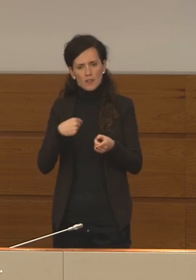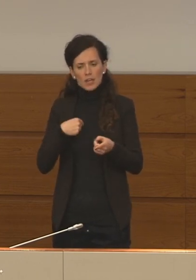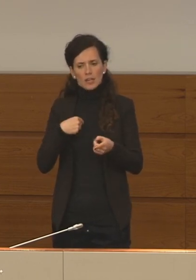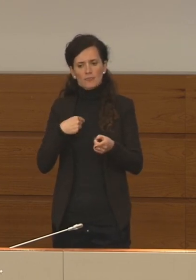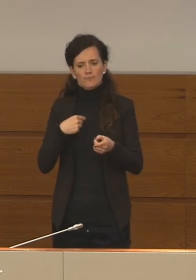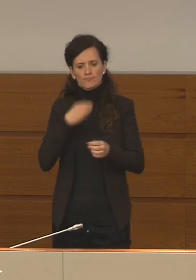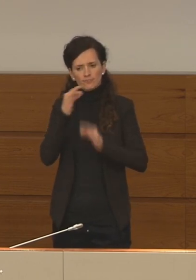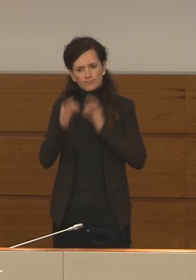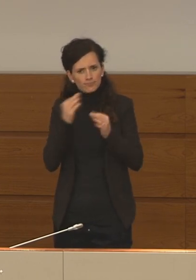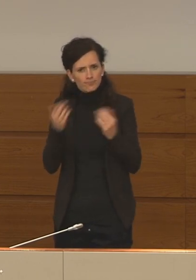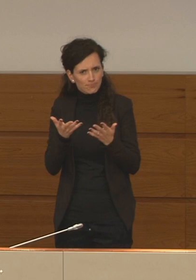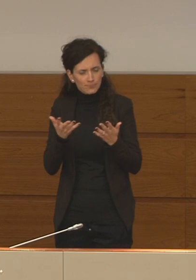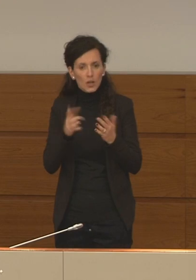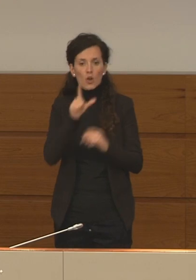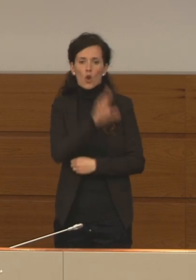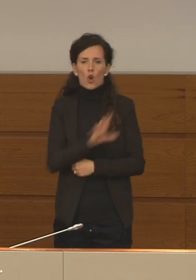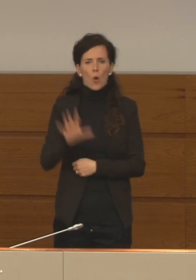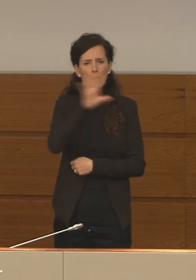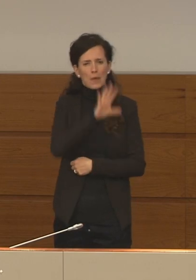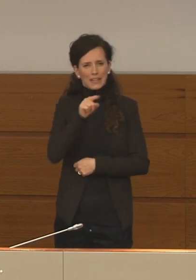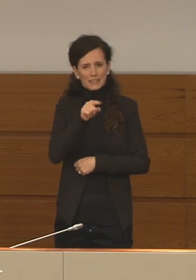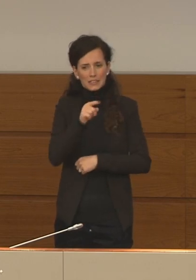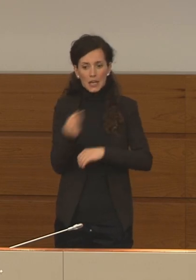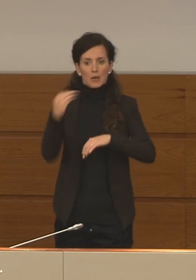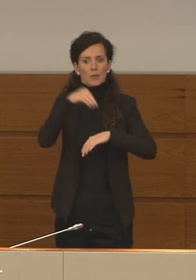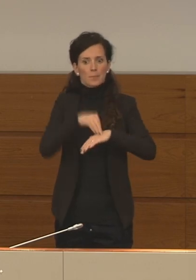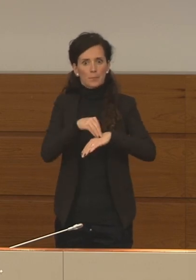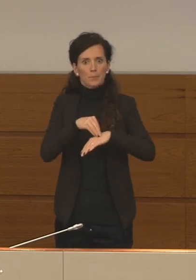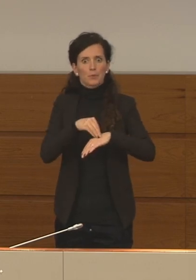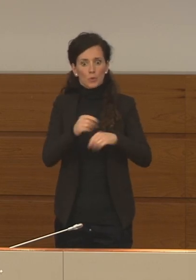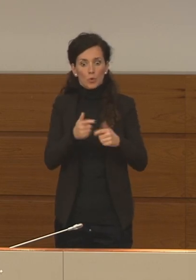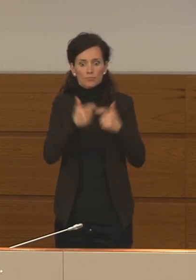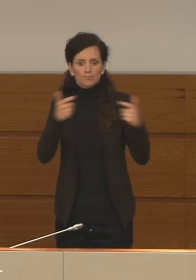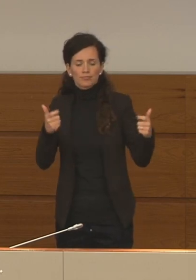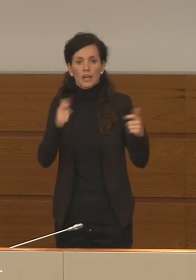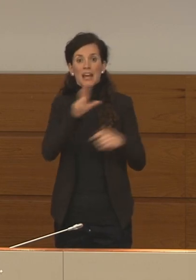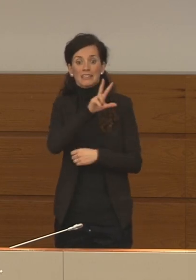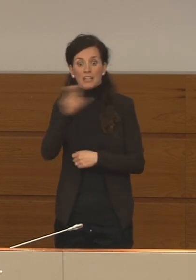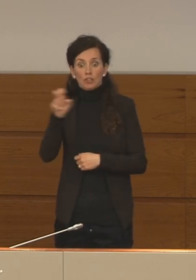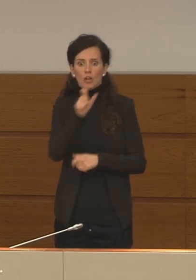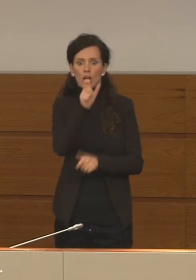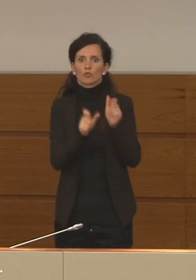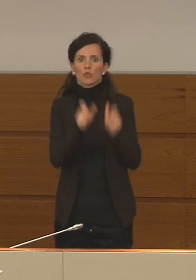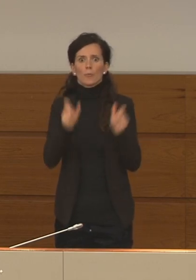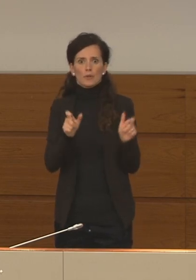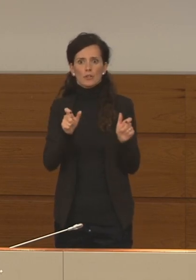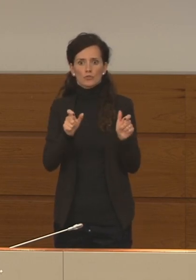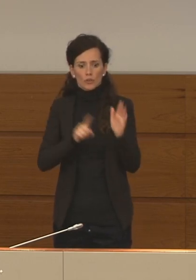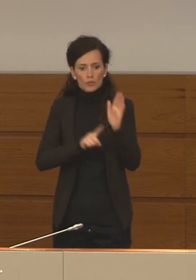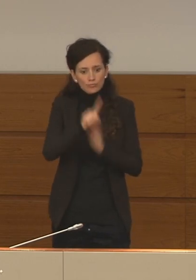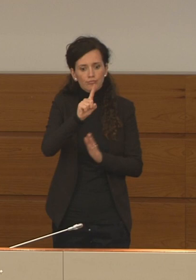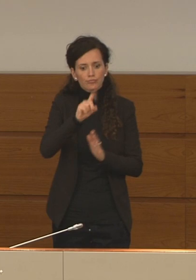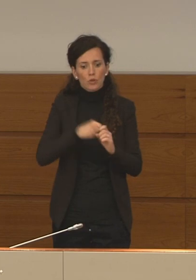aggiunti in Lombardia più di 300 casi positivi che nei giorni scorsi non erano